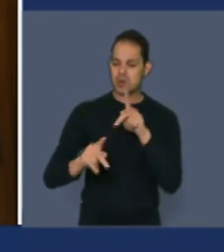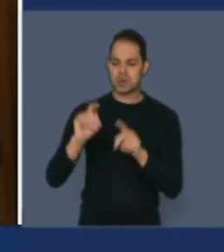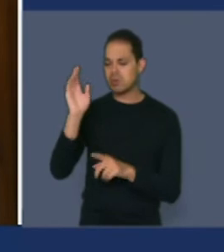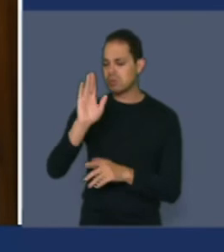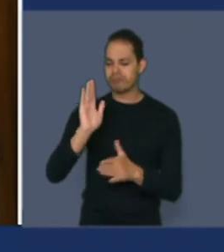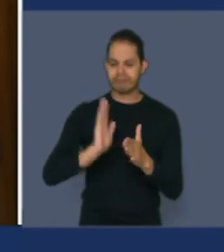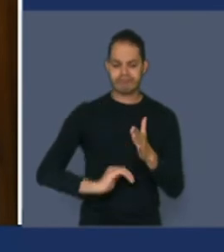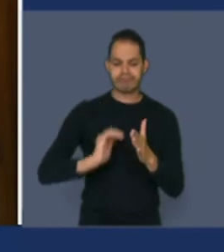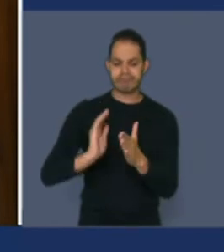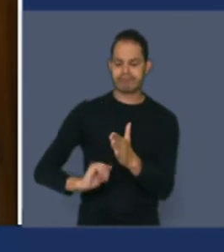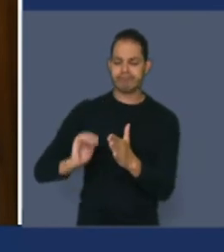RESTAURANTES POPULARES, PATRUS, ESTÃO SENDO FECHADOS